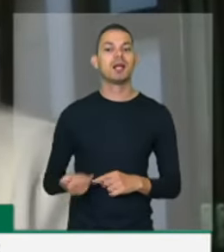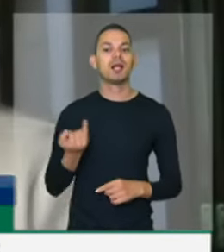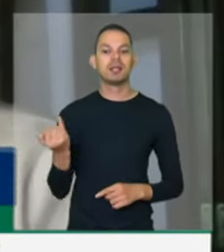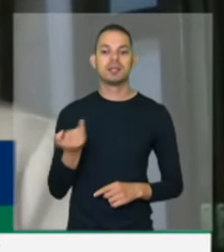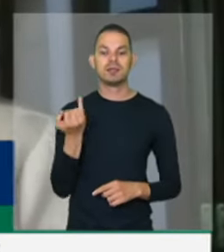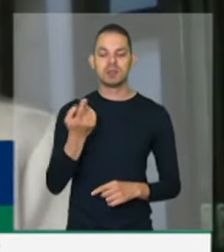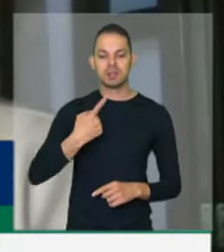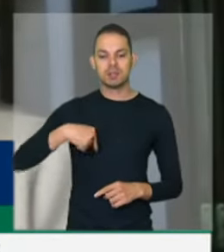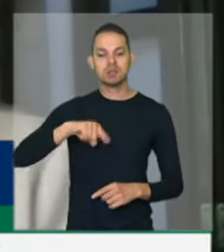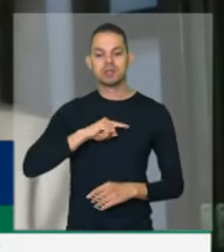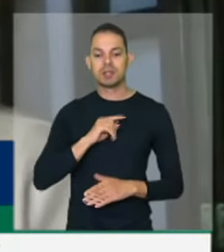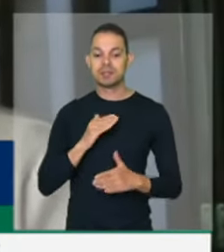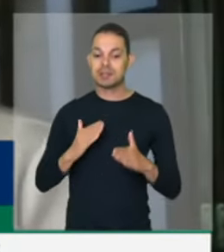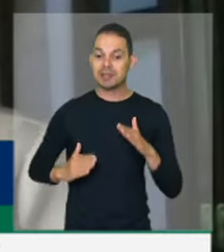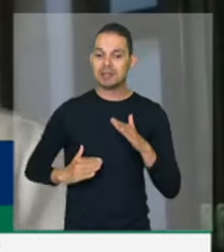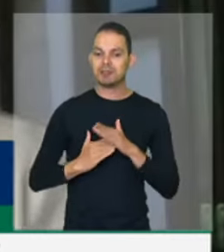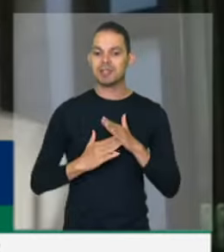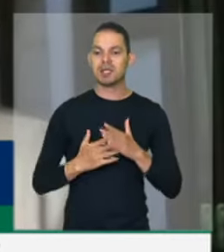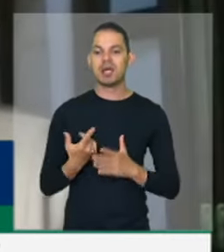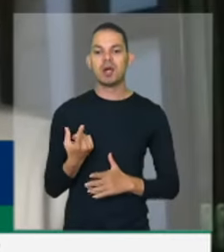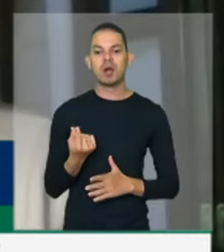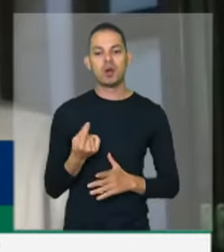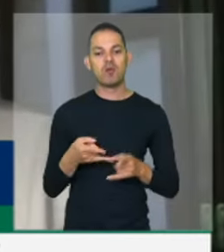LIMITAR O VALOR DOS LEITOS. INCLUSIVE QUERIA DIZER AQUI, A LEGENDA QUE ESTÁ PASSANDO